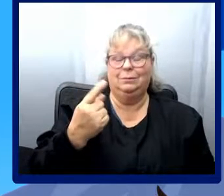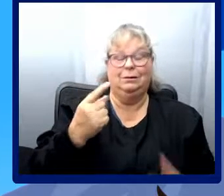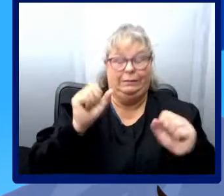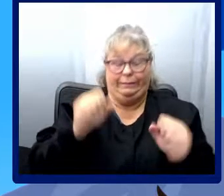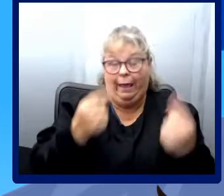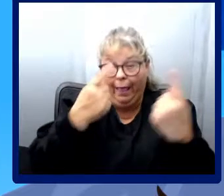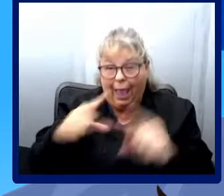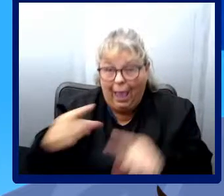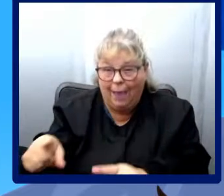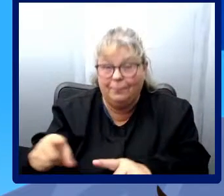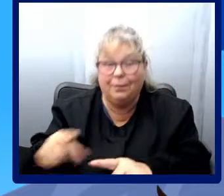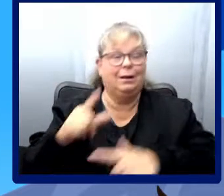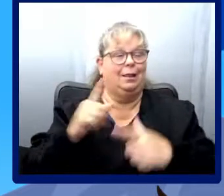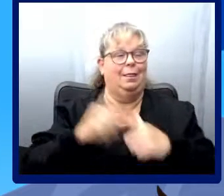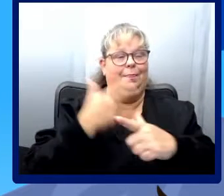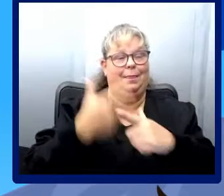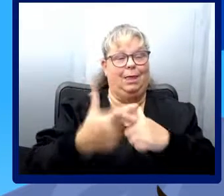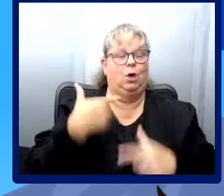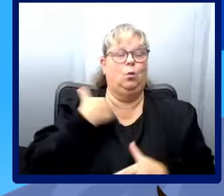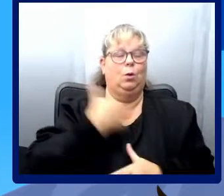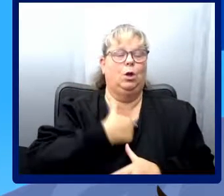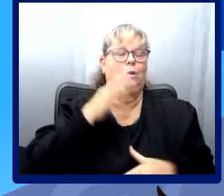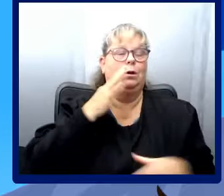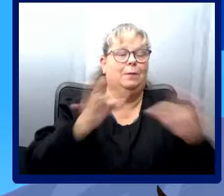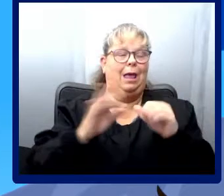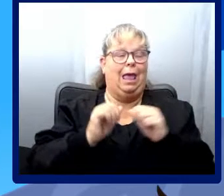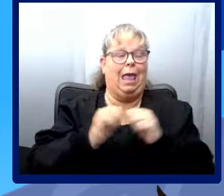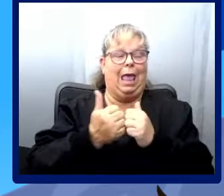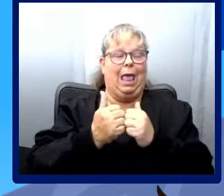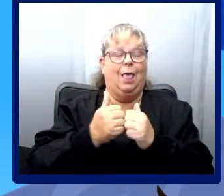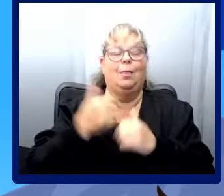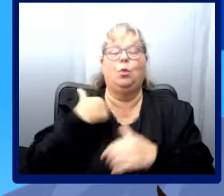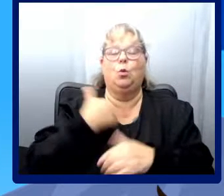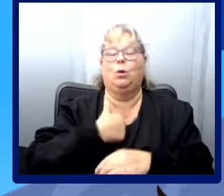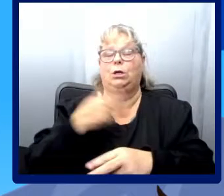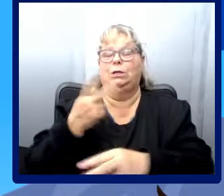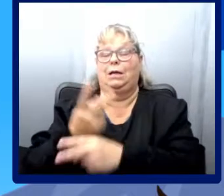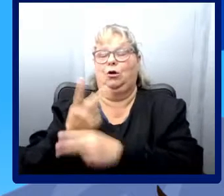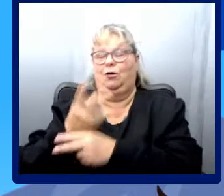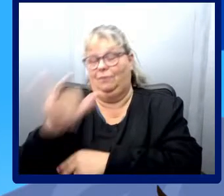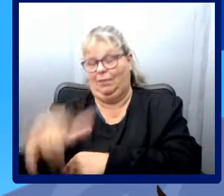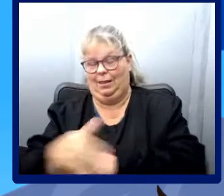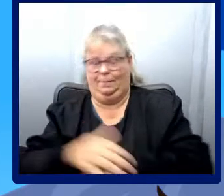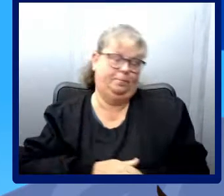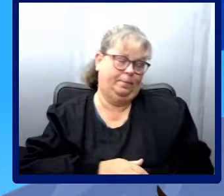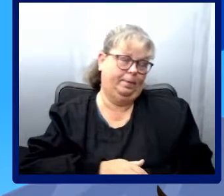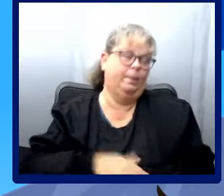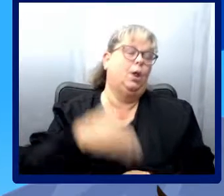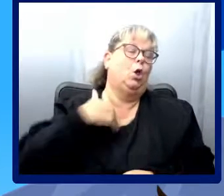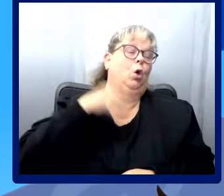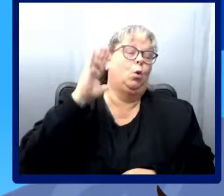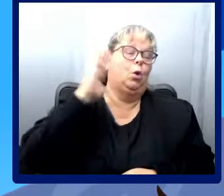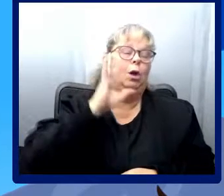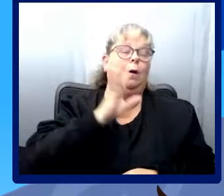y repasaremos cómo Flujo Salesforce maneja eso. También hablaré de una solución de gestión de flujos